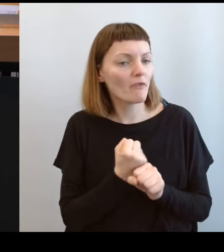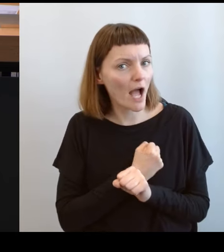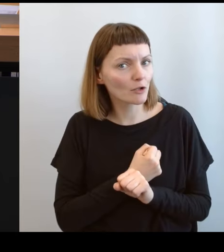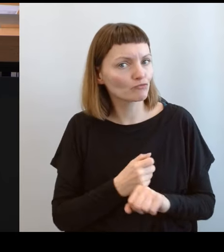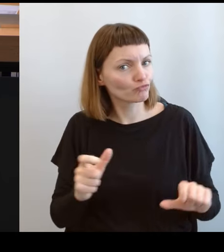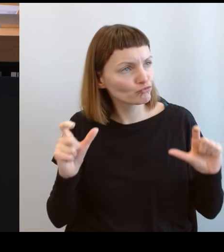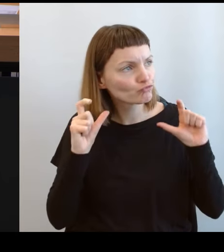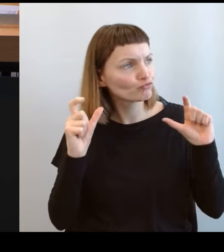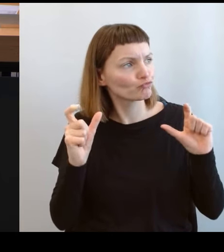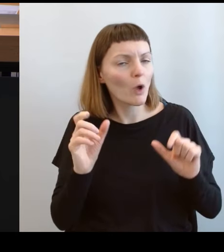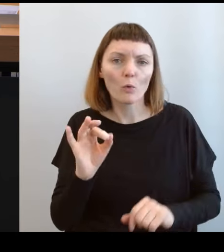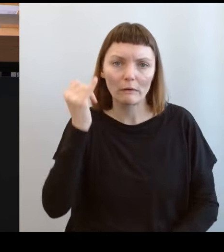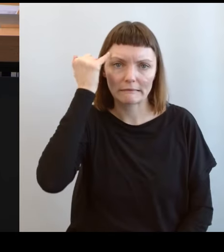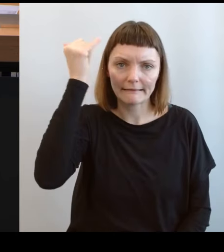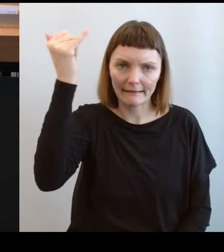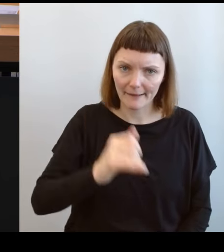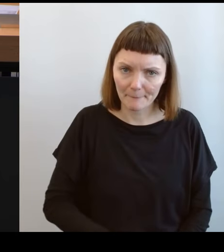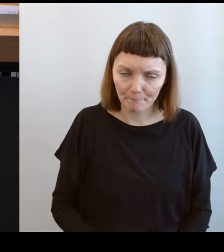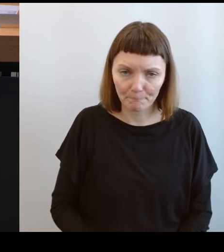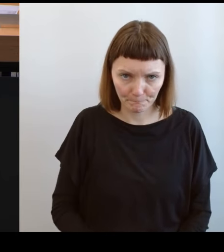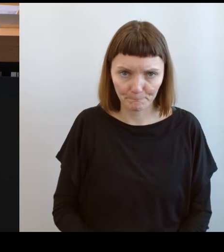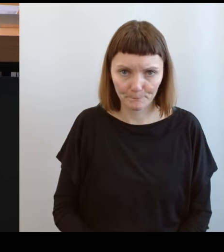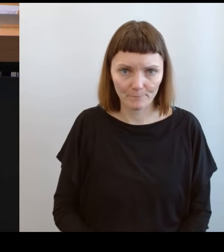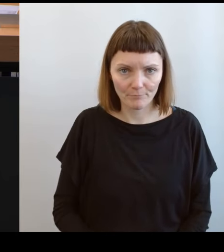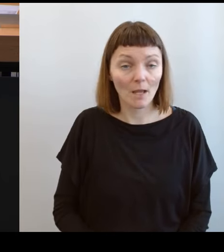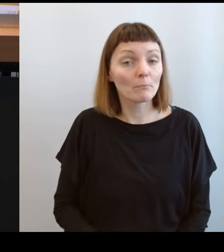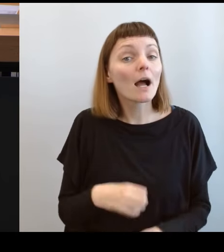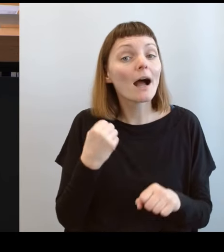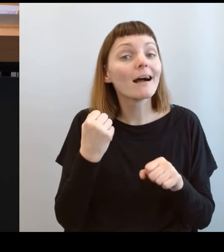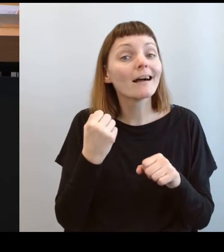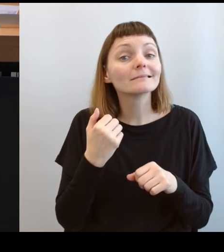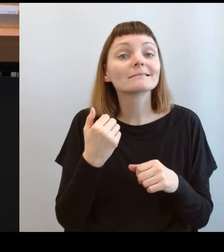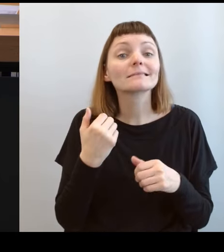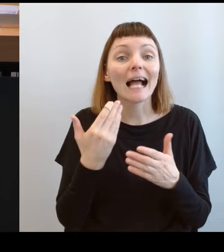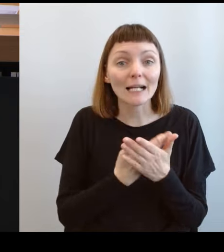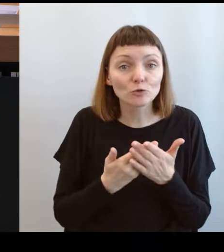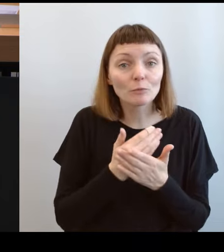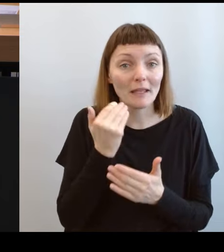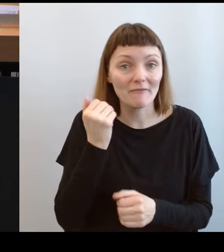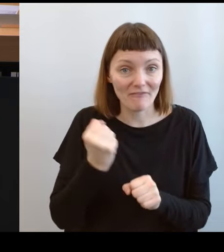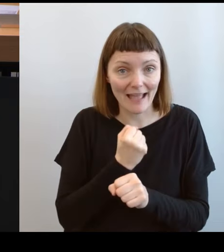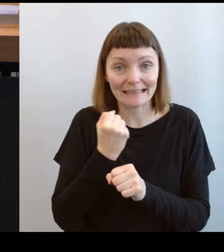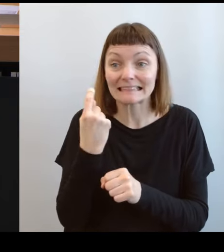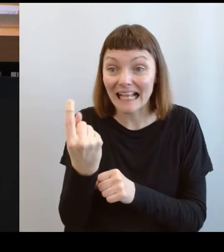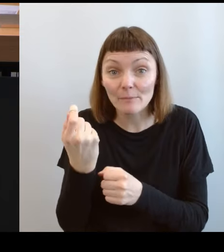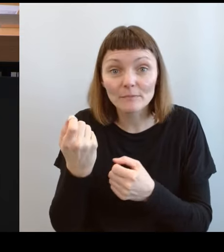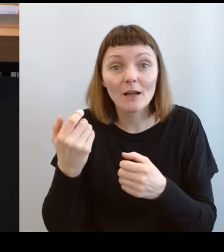kann natürlich auch Wohnungen nicht backen und deswegen muss die Gründung eines Azubiwerks, wenn sie wirklich für